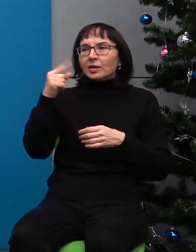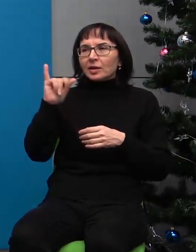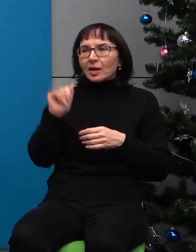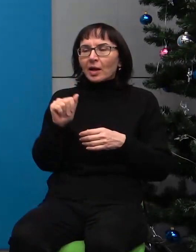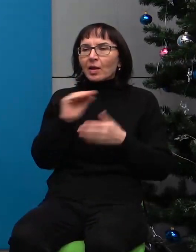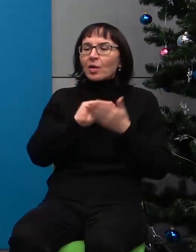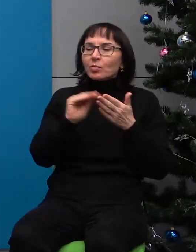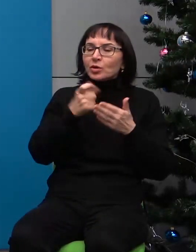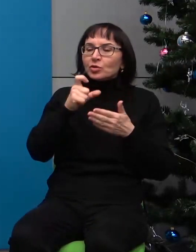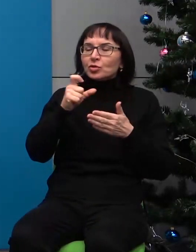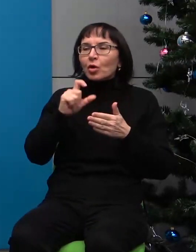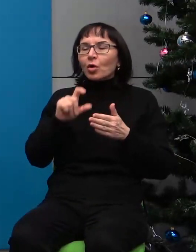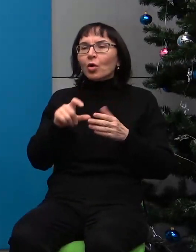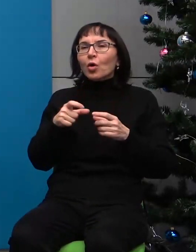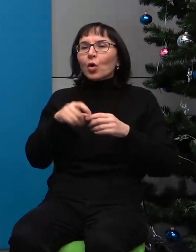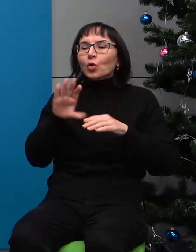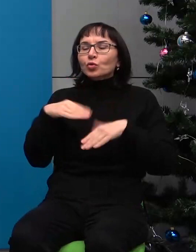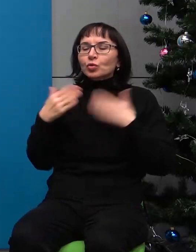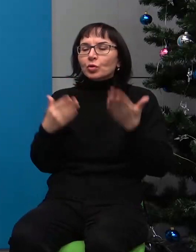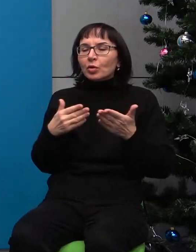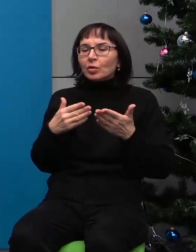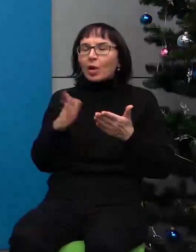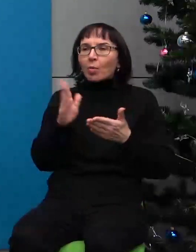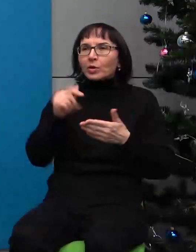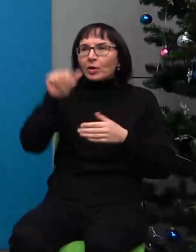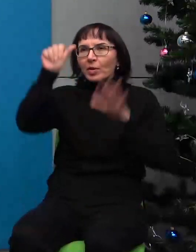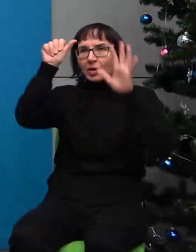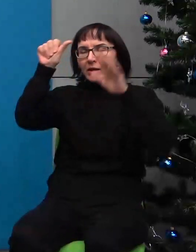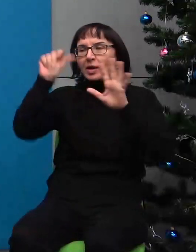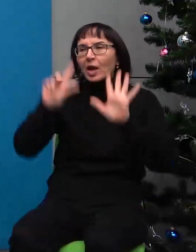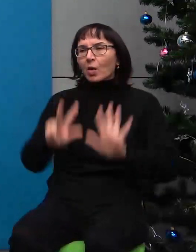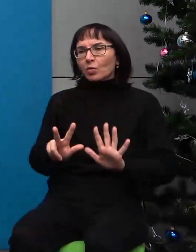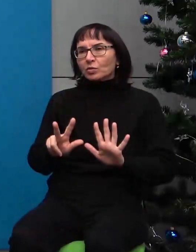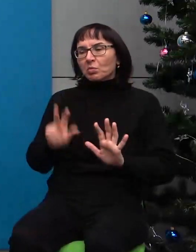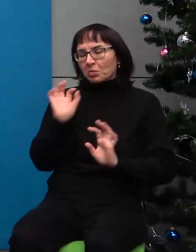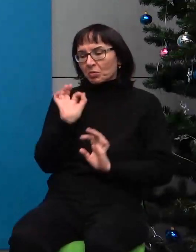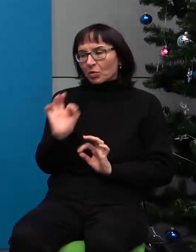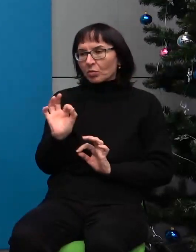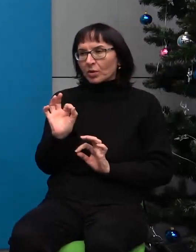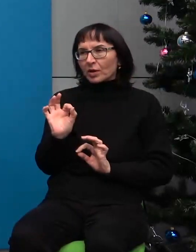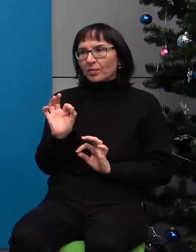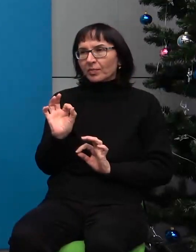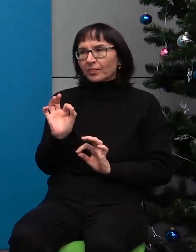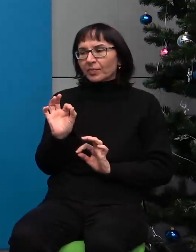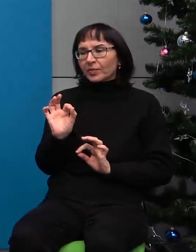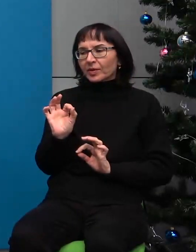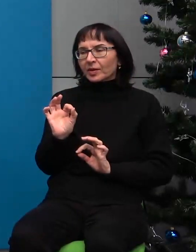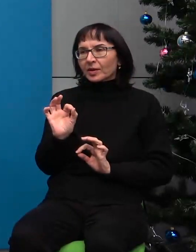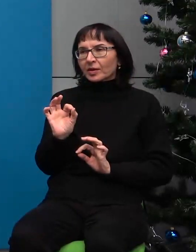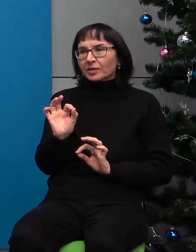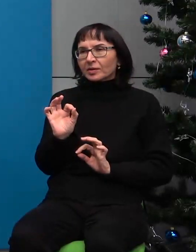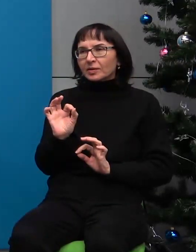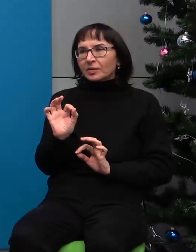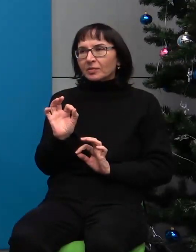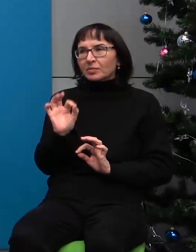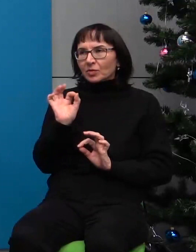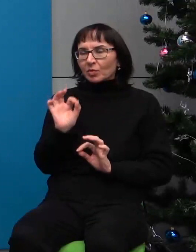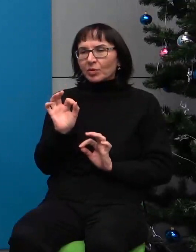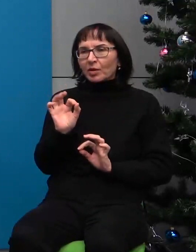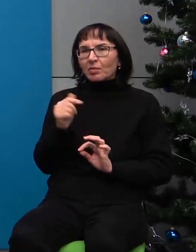do jednej ósmy. Mówię, dobra. I naprawdę to była taka motywacja, jak się ma, nie wiem, Rokiego na ścianie, plakat.